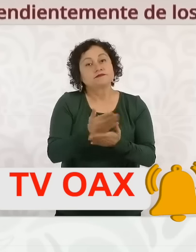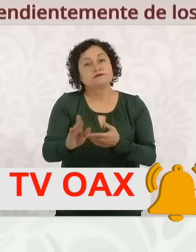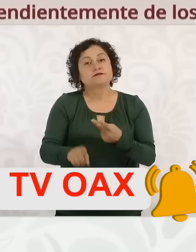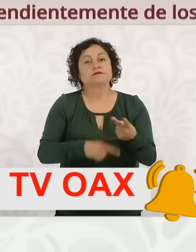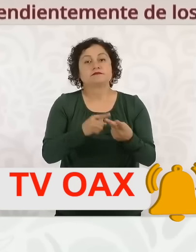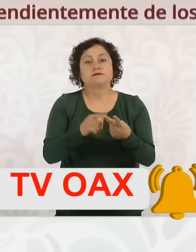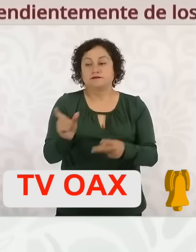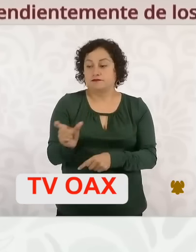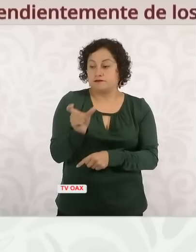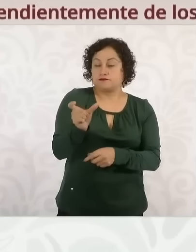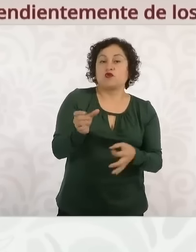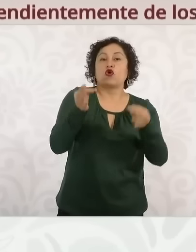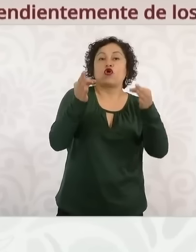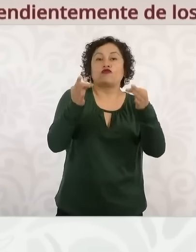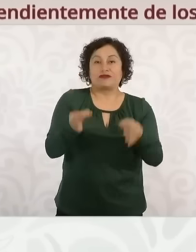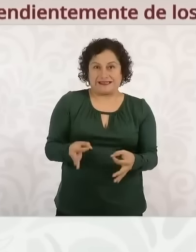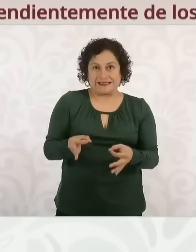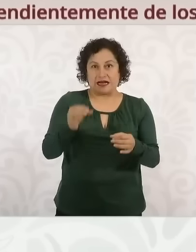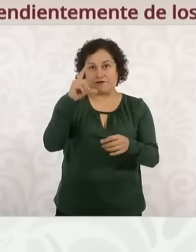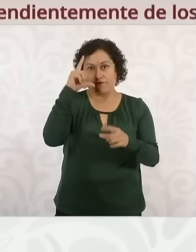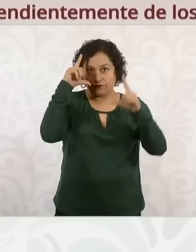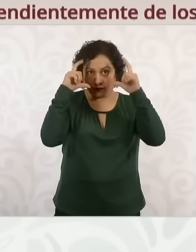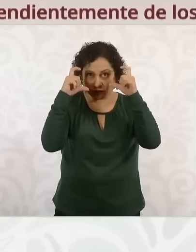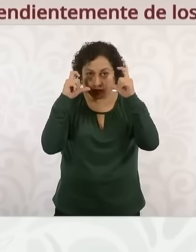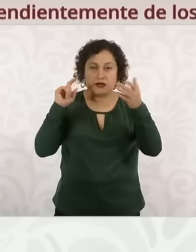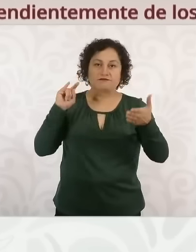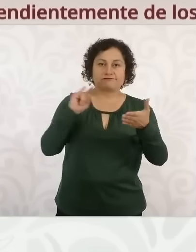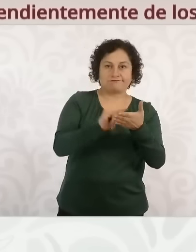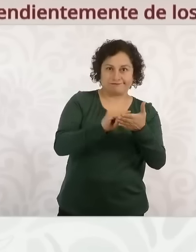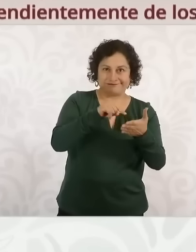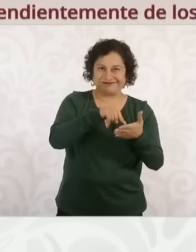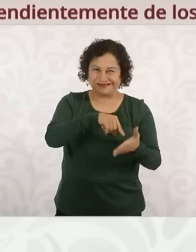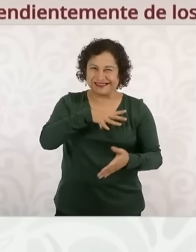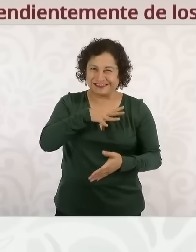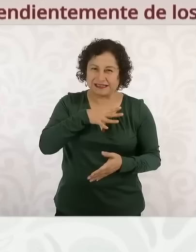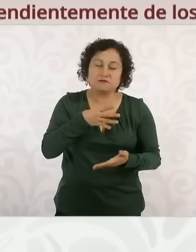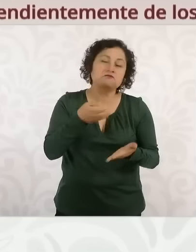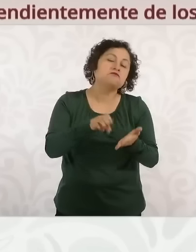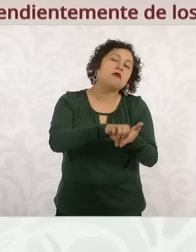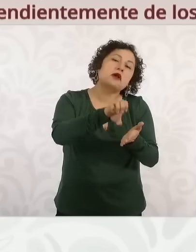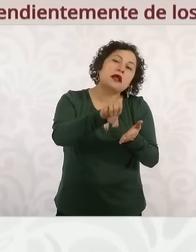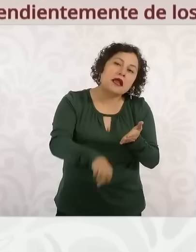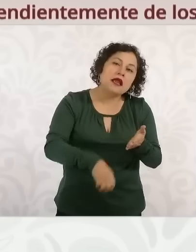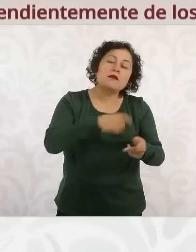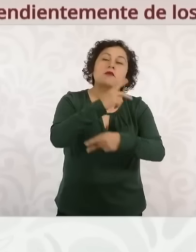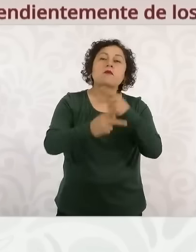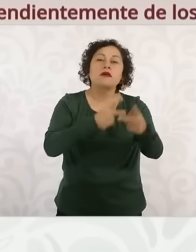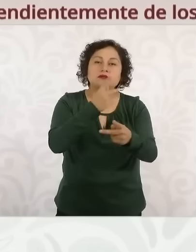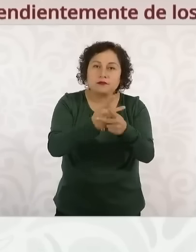fotografía y CURP como puede ser el pasaporte, la credencial para votar, la cartilla militar.